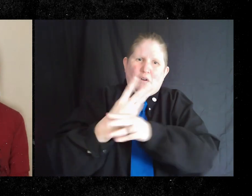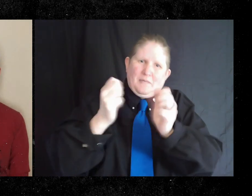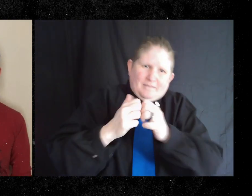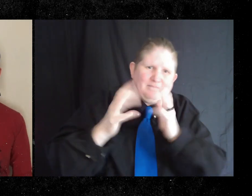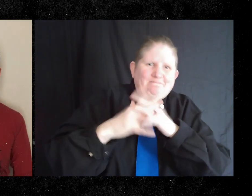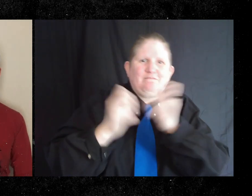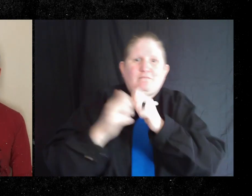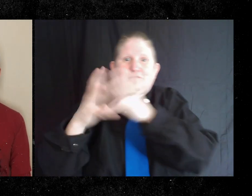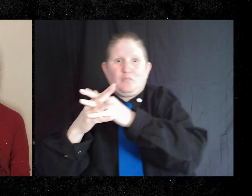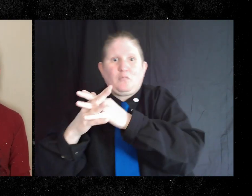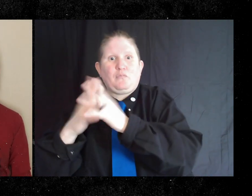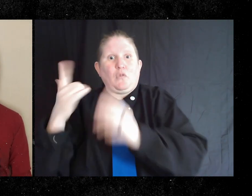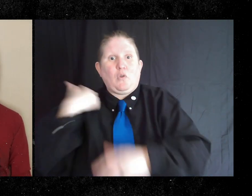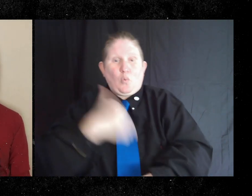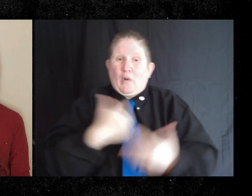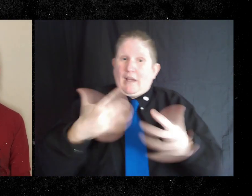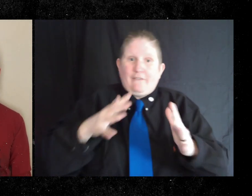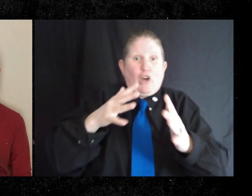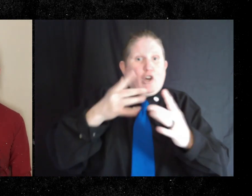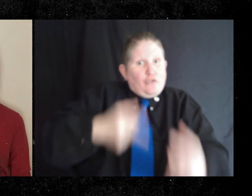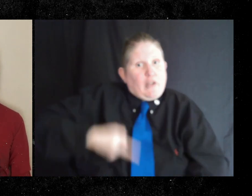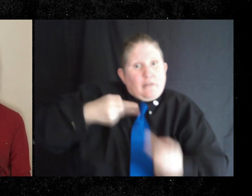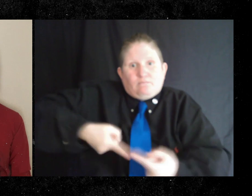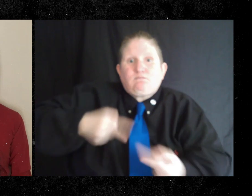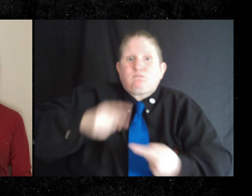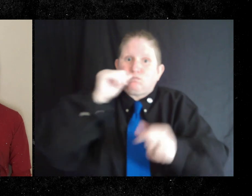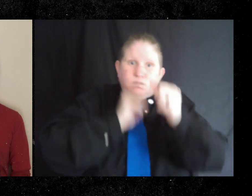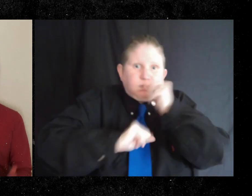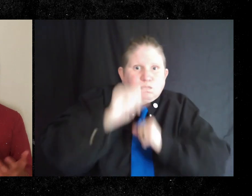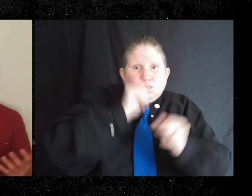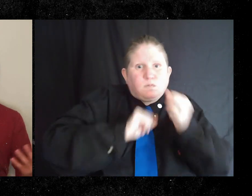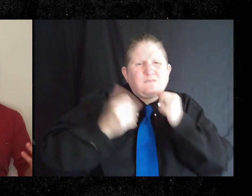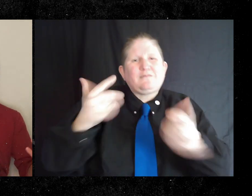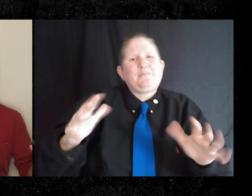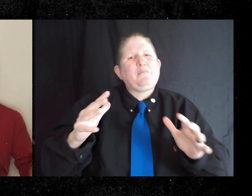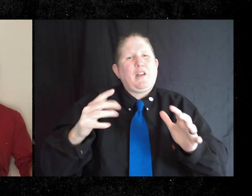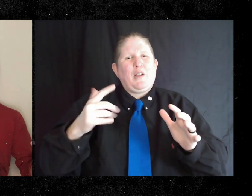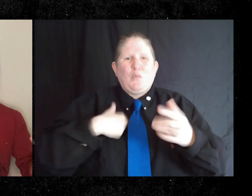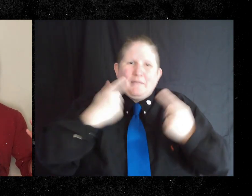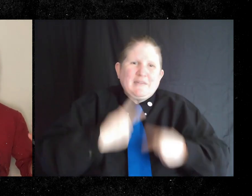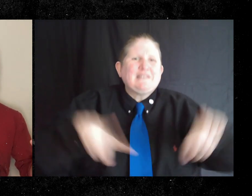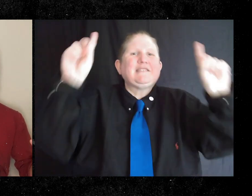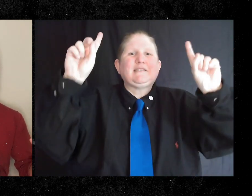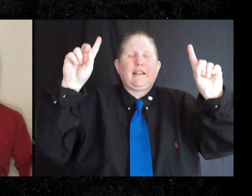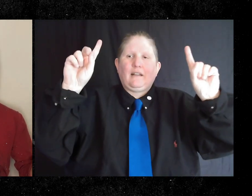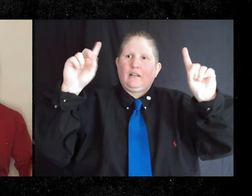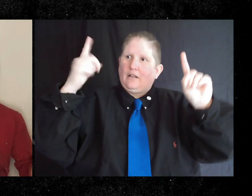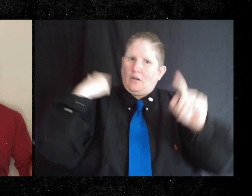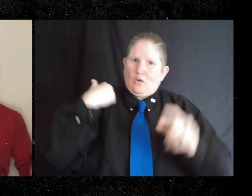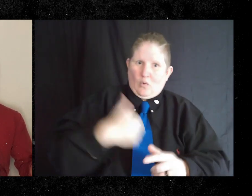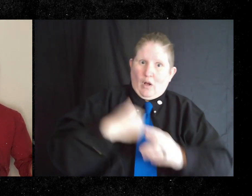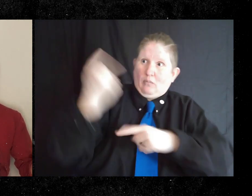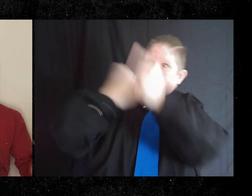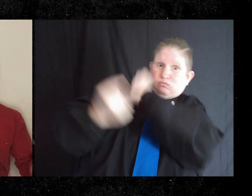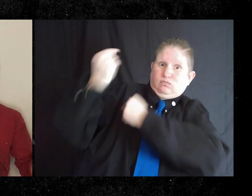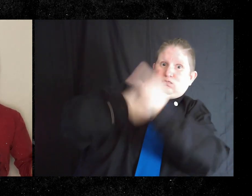que somos jardineros que cuidamos del suelo polvoriento, que hemos hecho fiestas con palos y piedras,